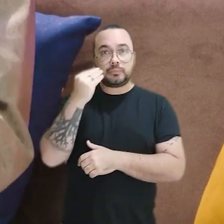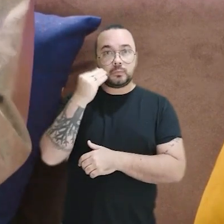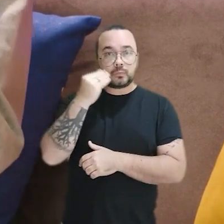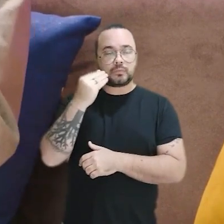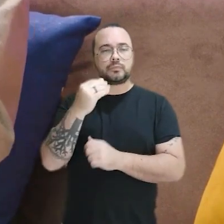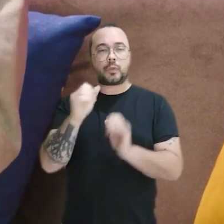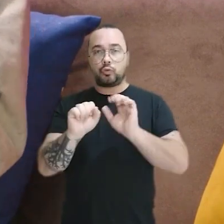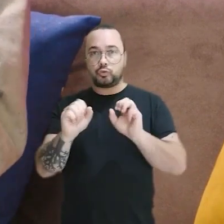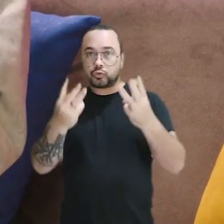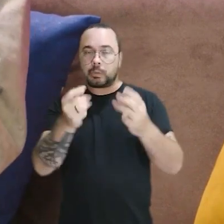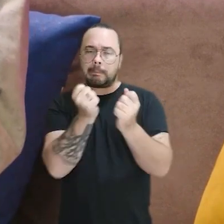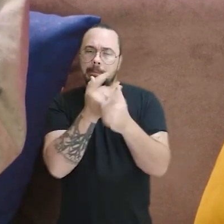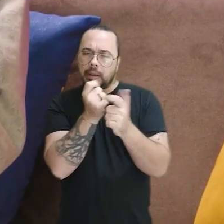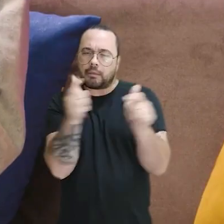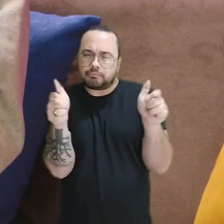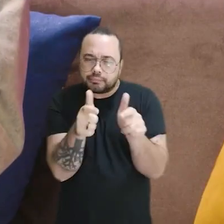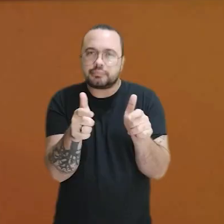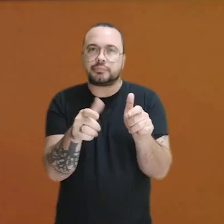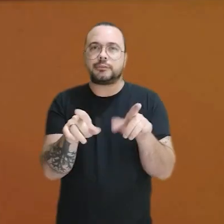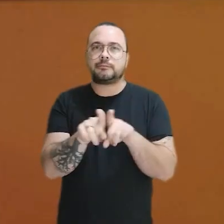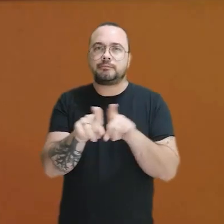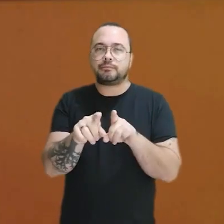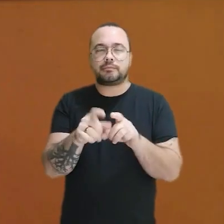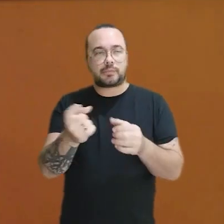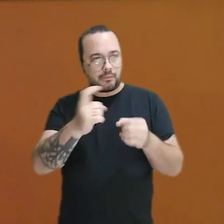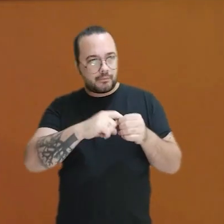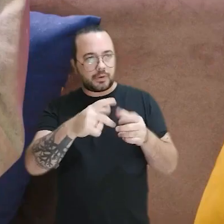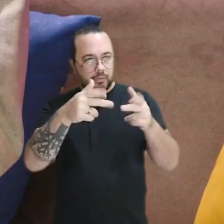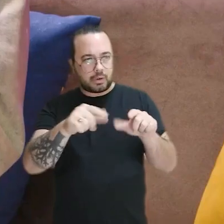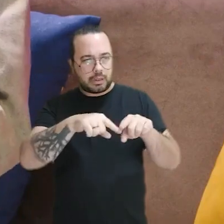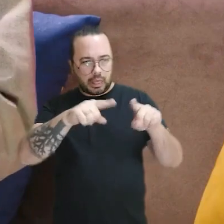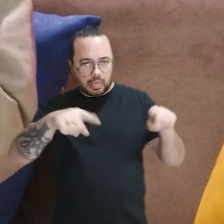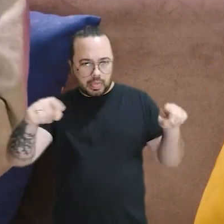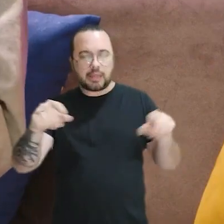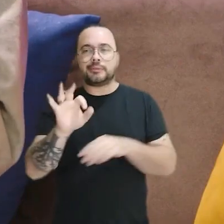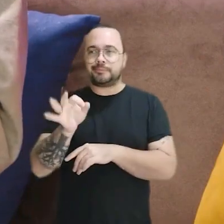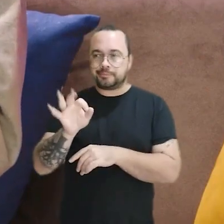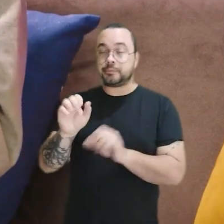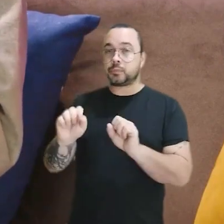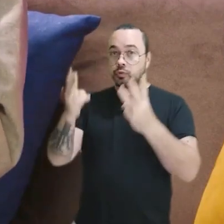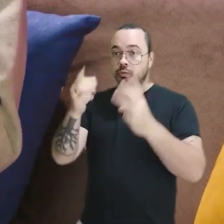curtas só, agora, que a gente vai voltar... No estilo linhas tortas, assim? É, só que agora deixar um show semanal.